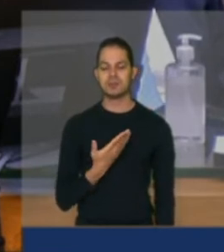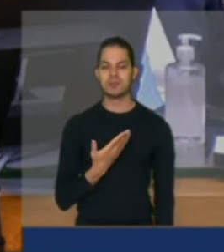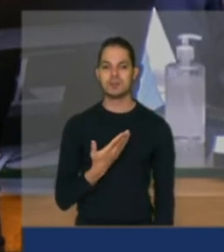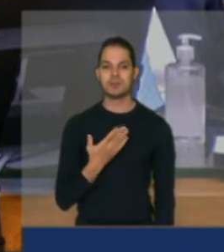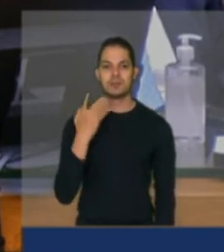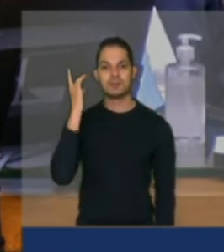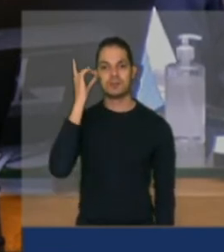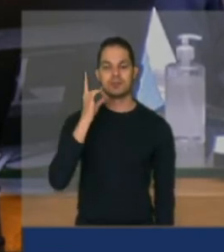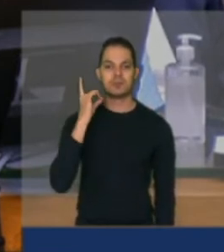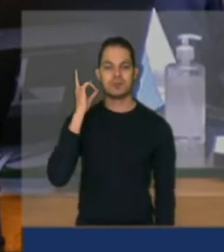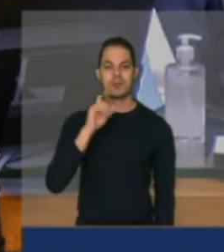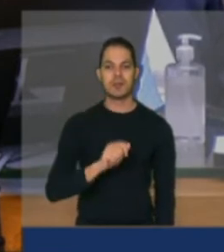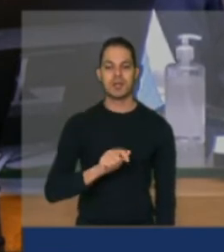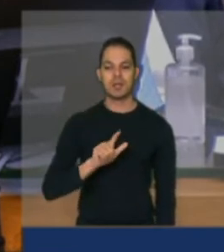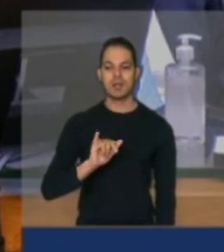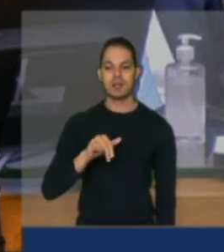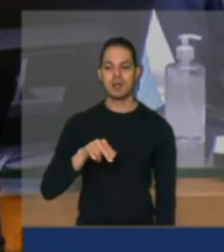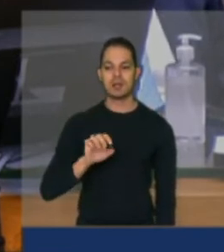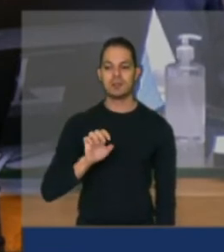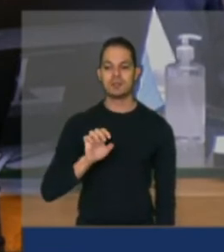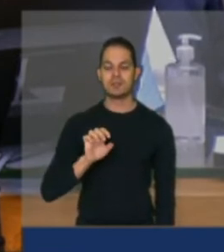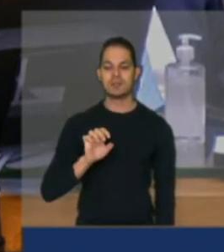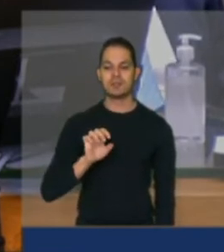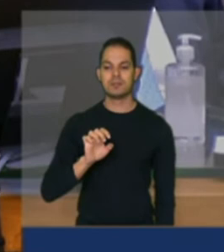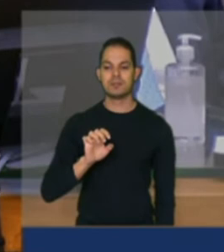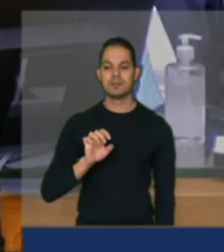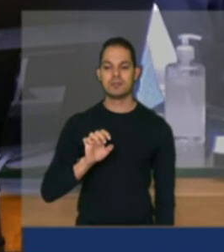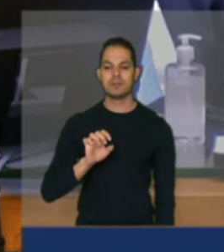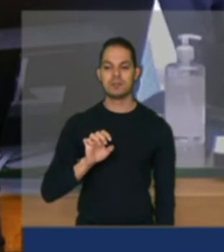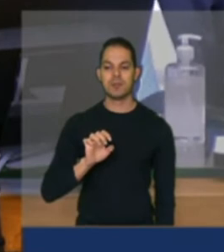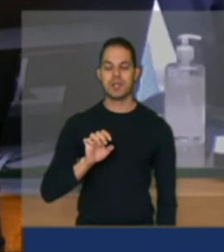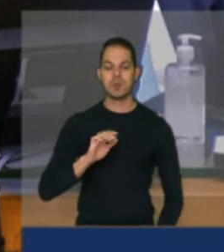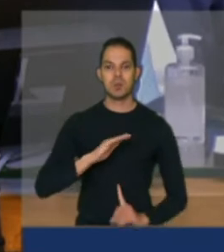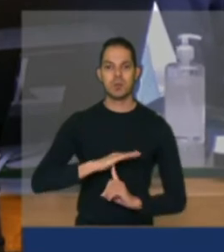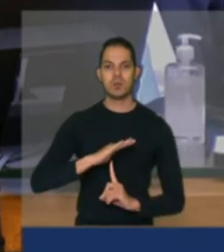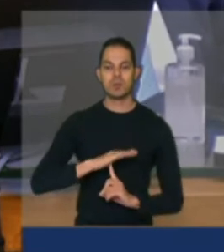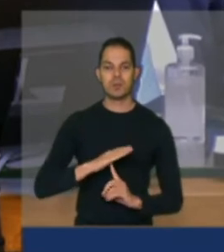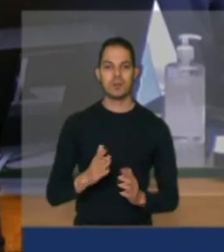TITO DA BAHIA. DEPUTADA ALINA, ALINE SLEUTJES DO PARANÁ . DEPUTADA ALINE ESTAVA NA TELA